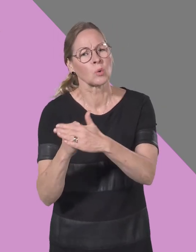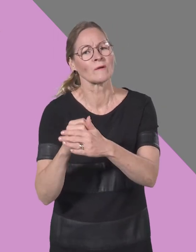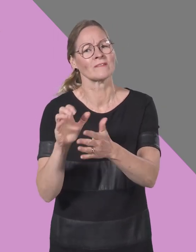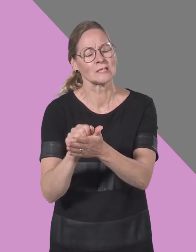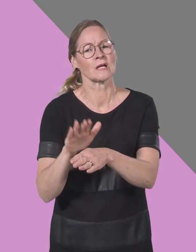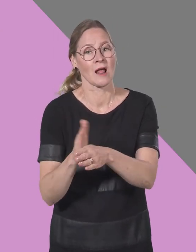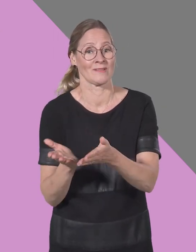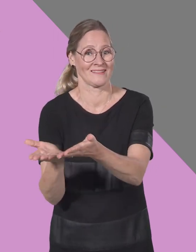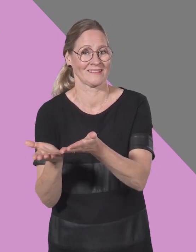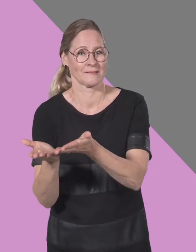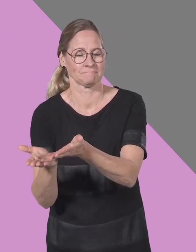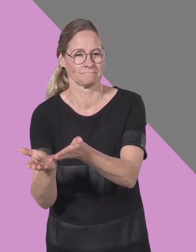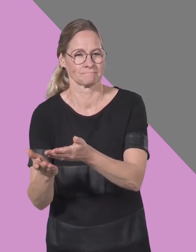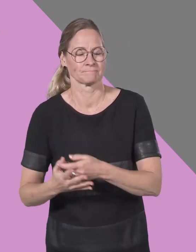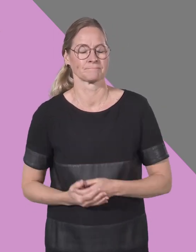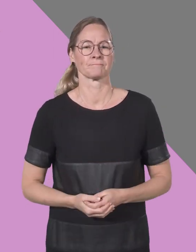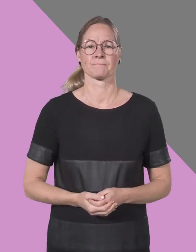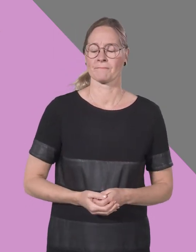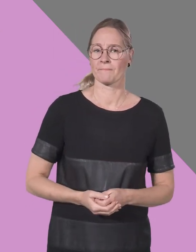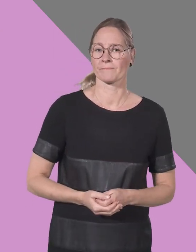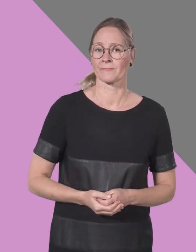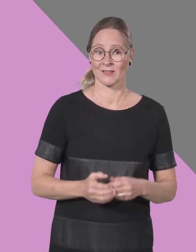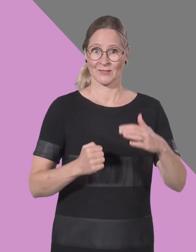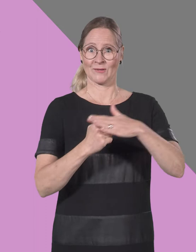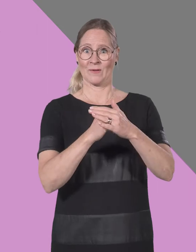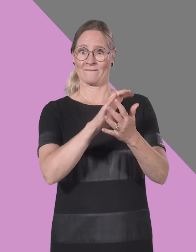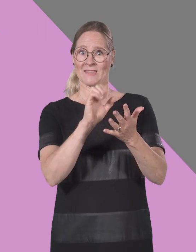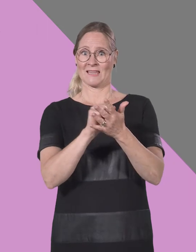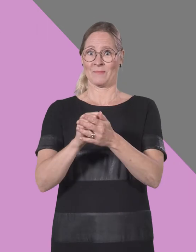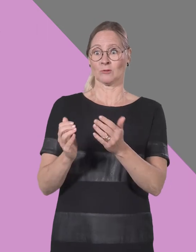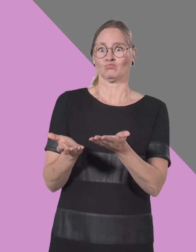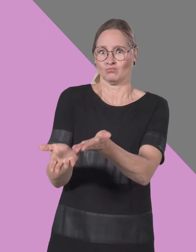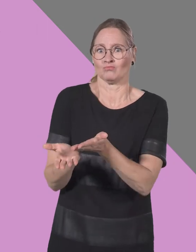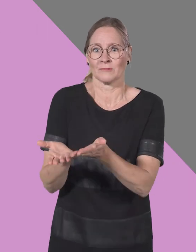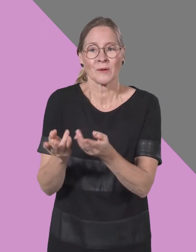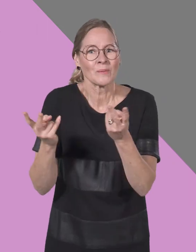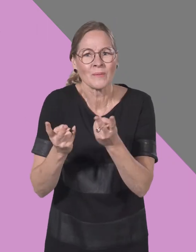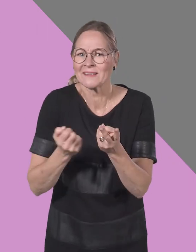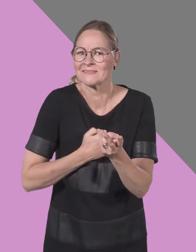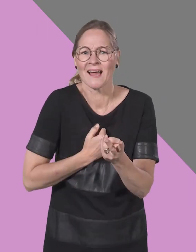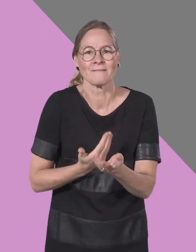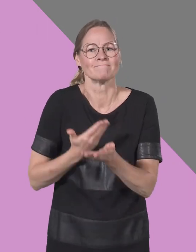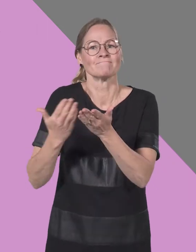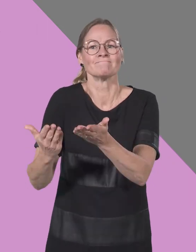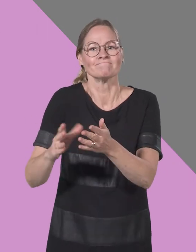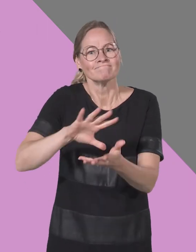viittomakielen opettelemisen sijaan. Tukiviittomiin turvautuminen ei kuitenkaan auta lasta muodostamaan -